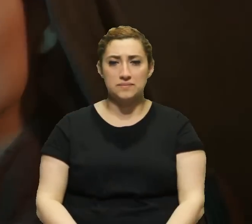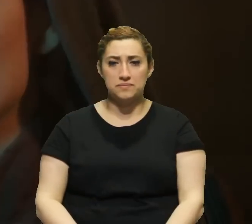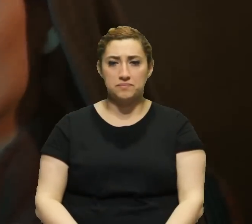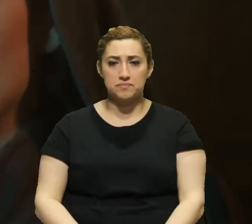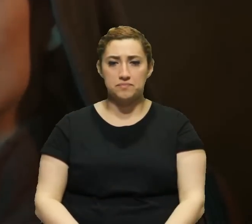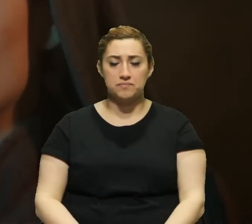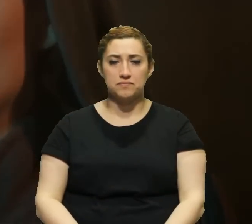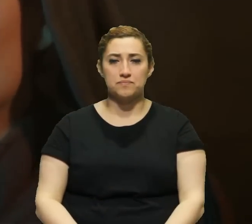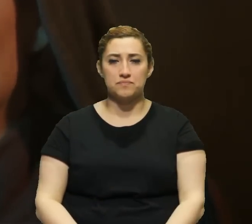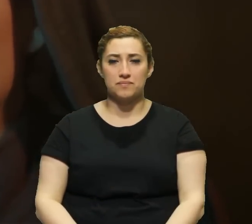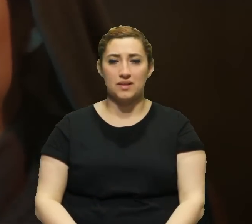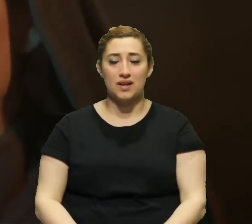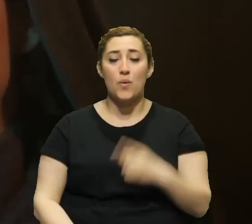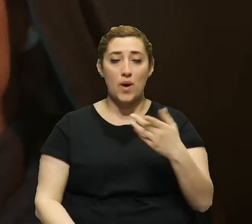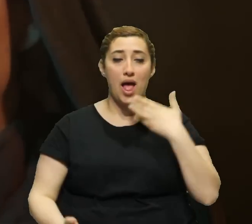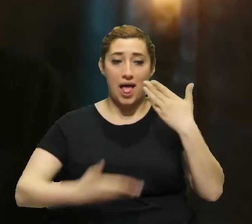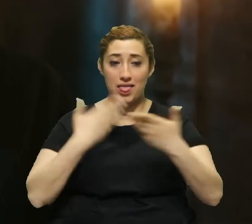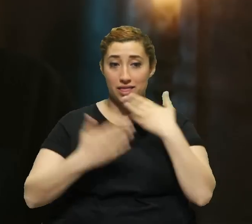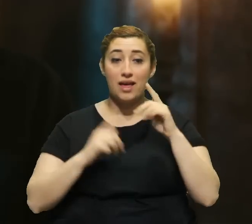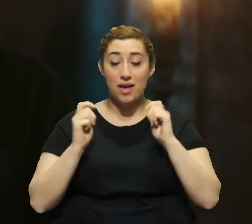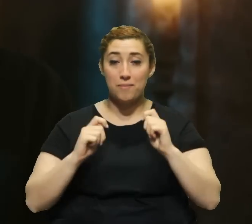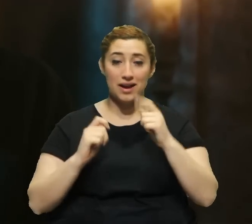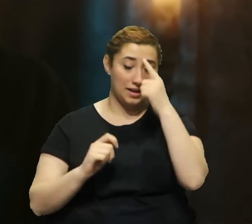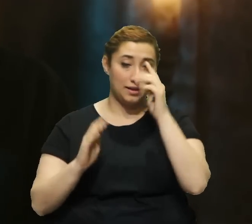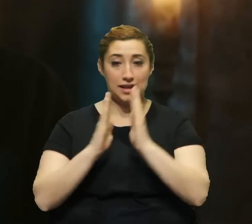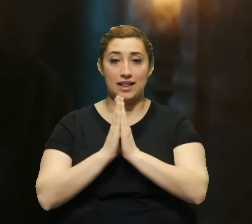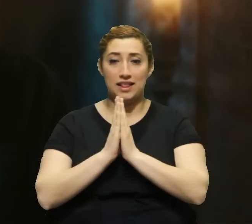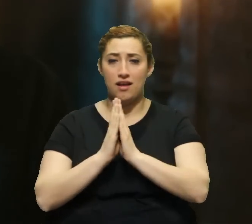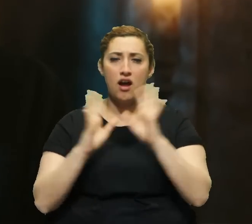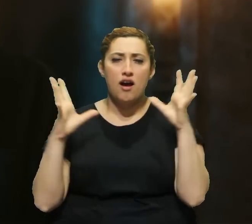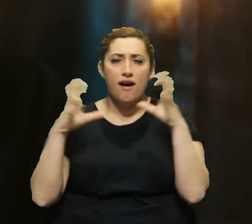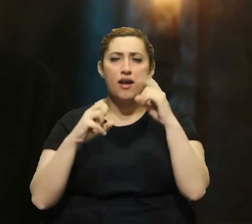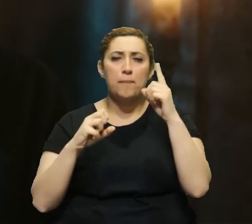Hazret hikaye eder ki; Hintliler karanlık bir ahıra...